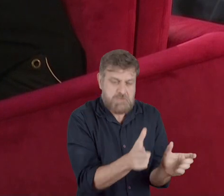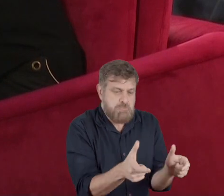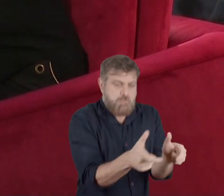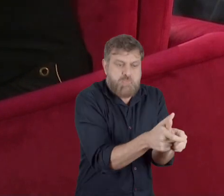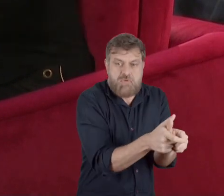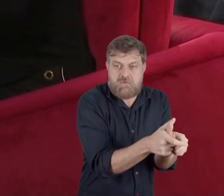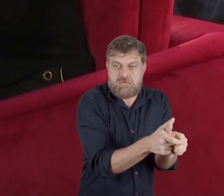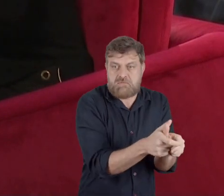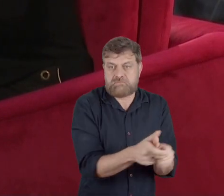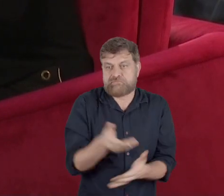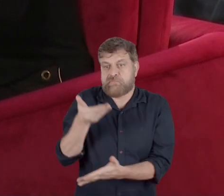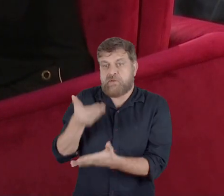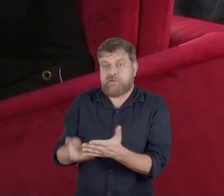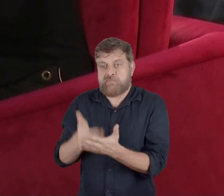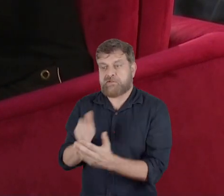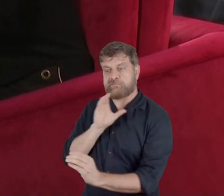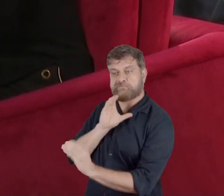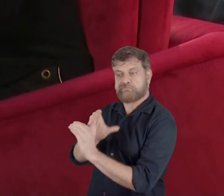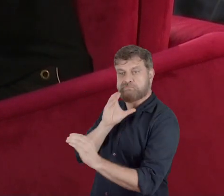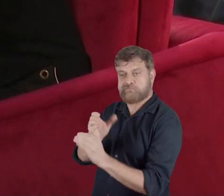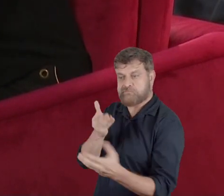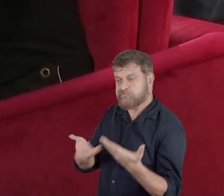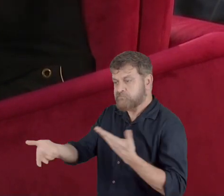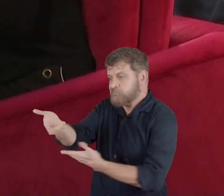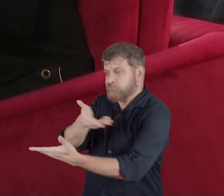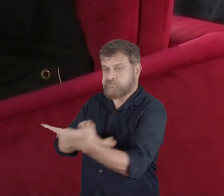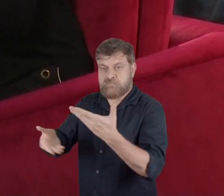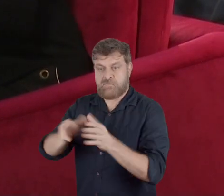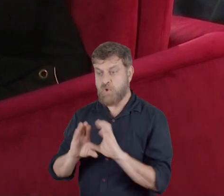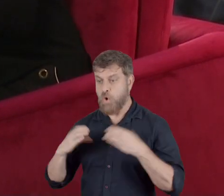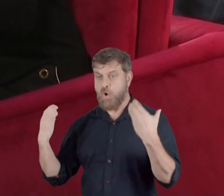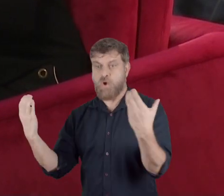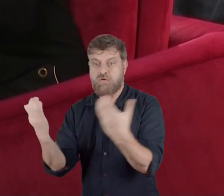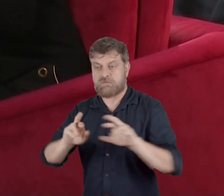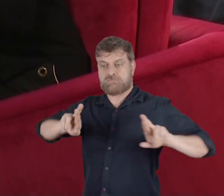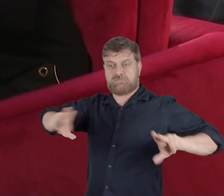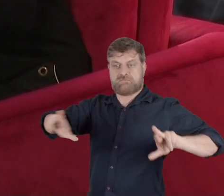Você perde, por outro lado a noção de um coletivo que lhe constitui.